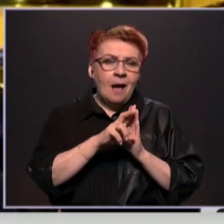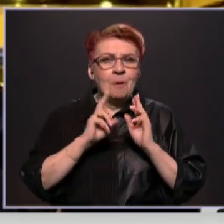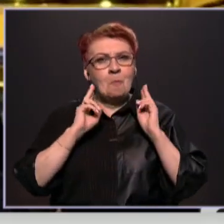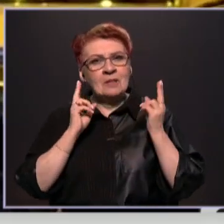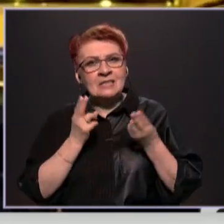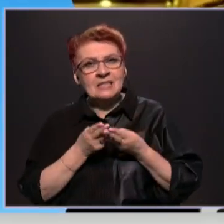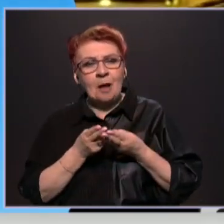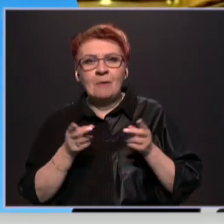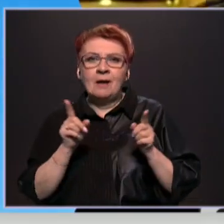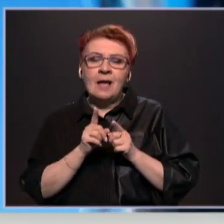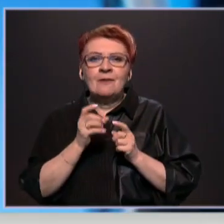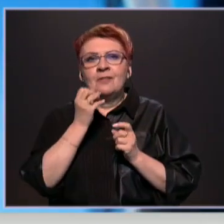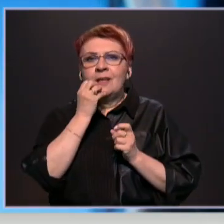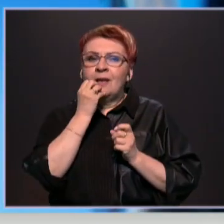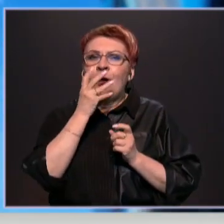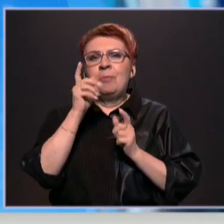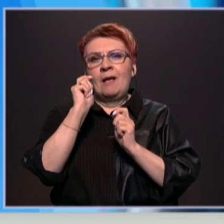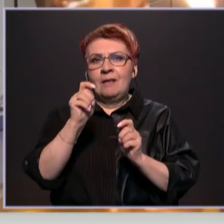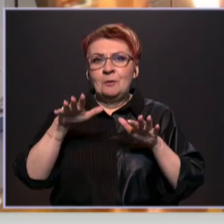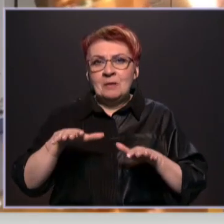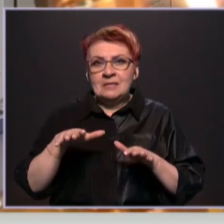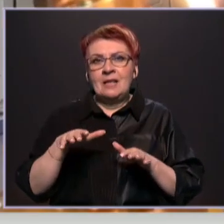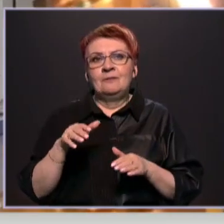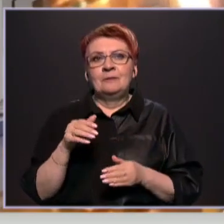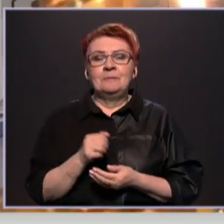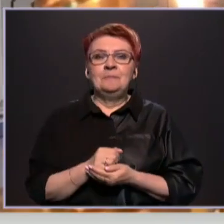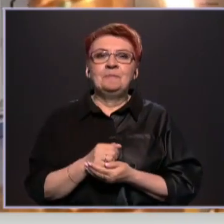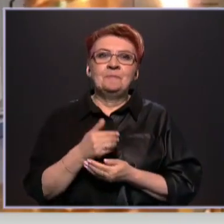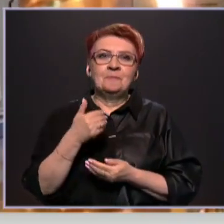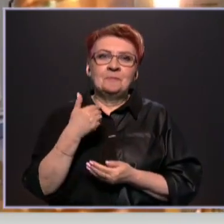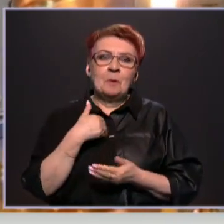какими-то благодатными местами Мы очень рады что регулярно можем оказываться таких святых местах